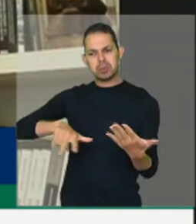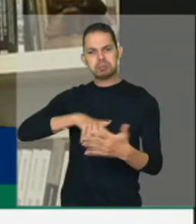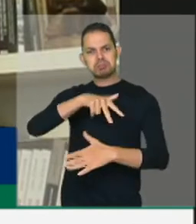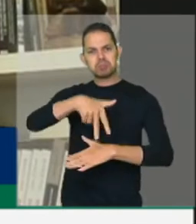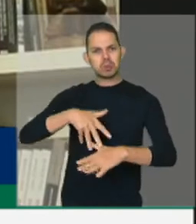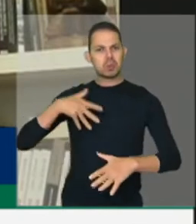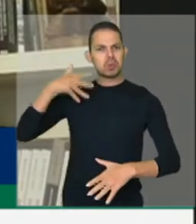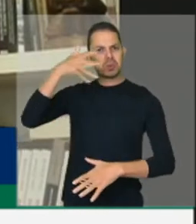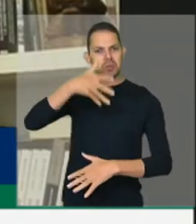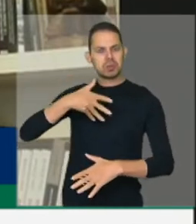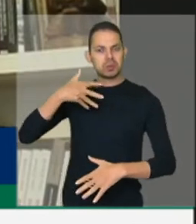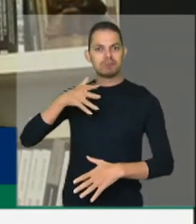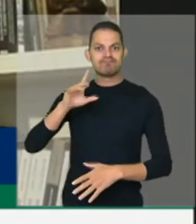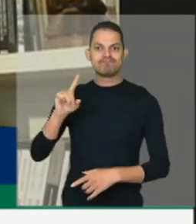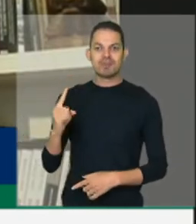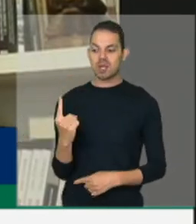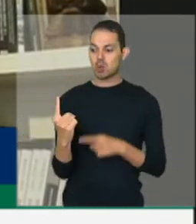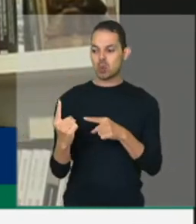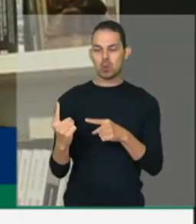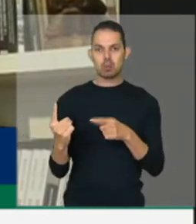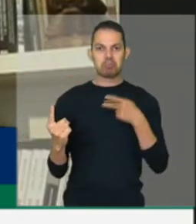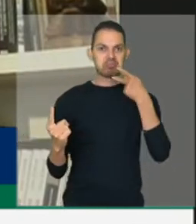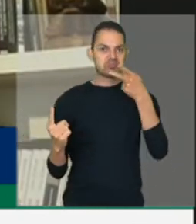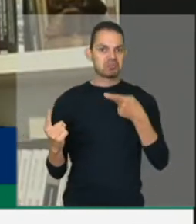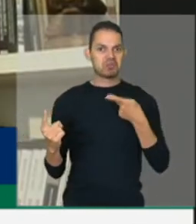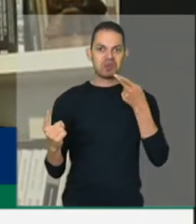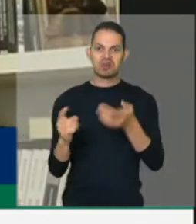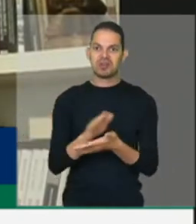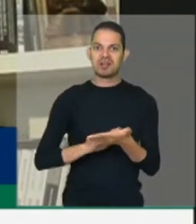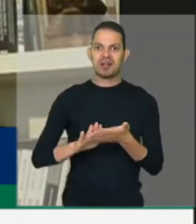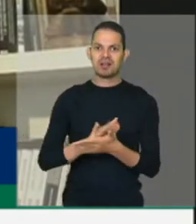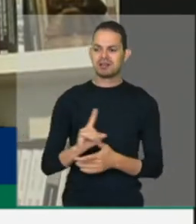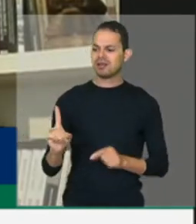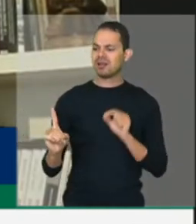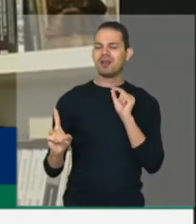MUNDIAL DA SAÚDE. EXCETO UMA... INFELIZMENTE... É O PRESIDENTE DA REPÚBLICA